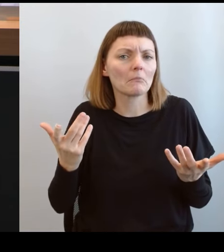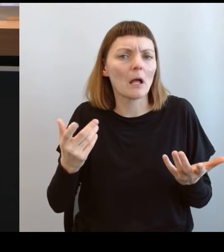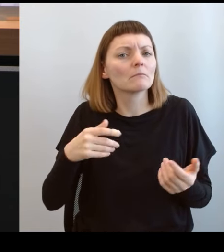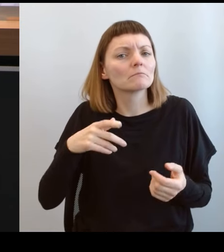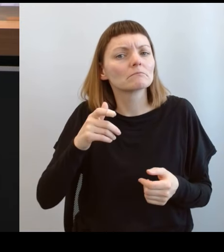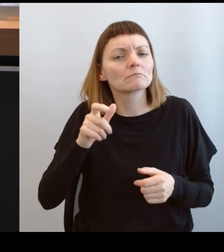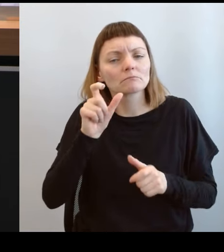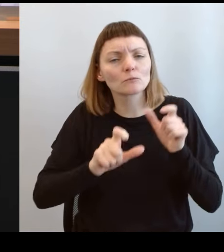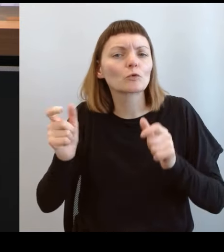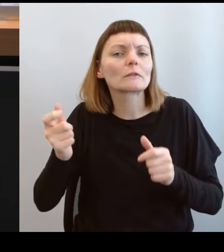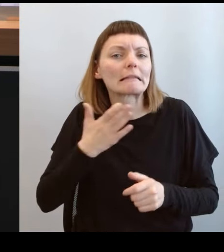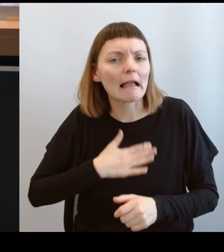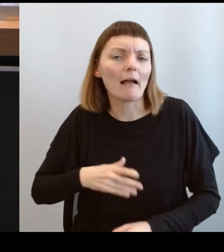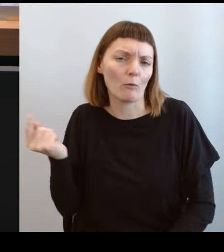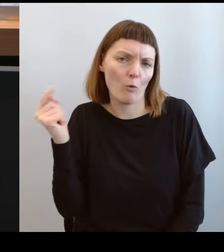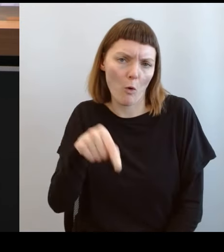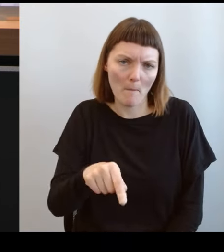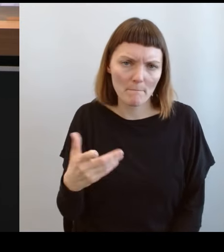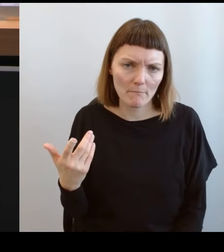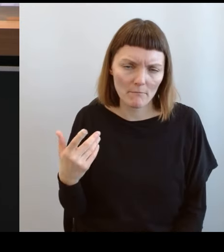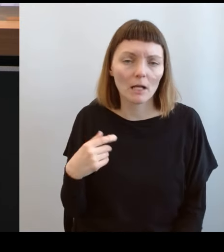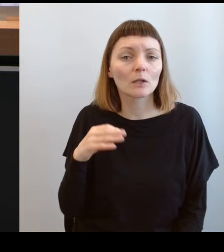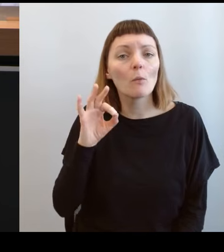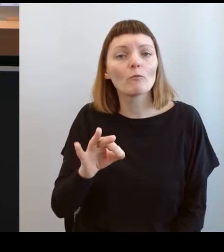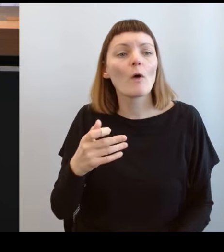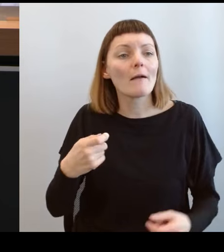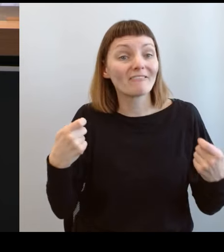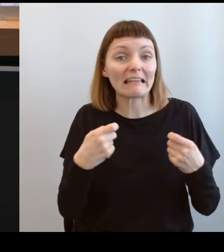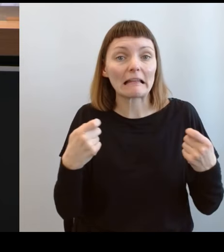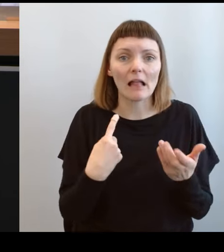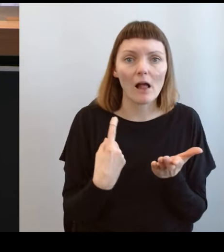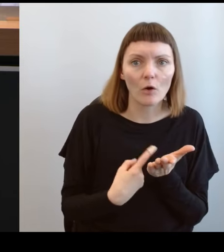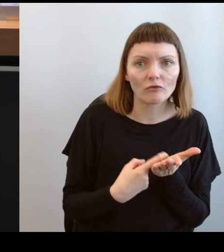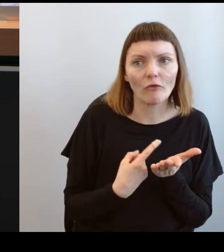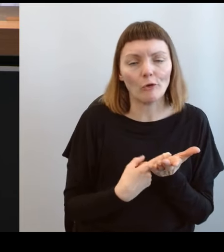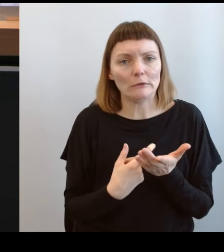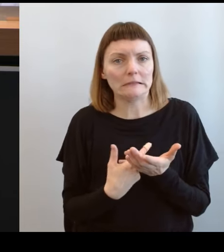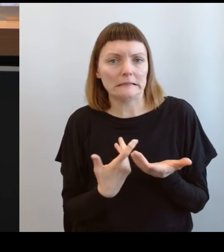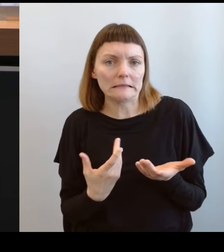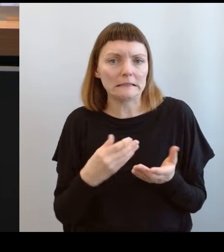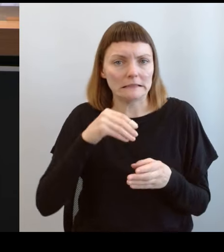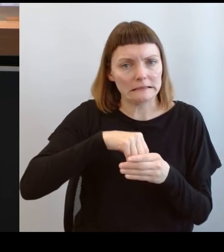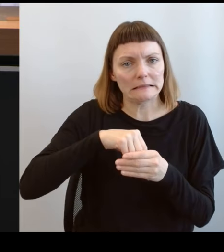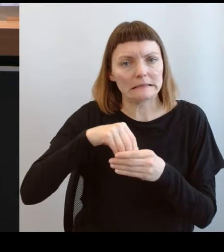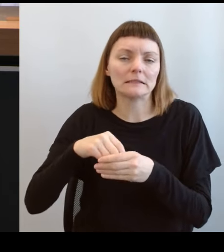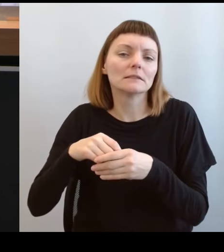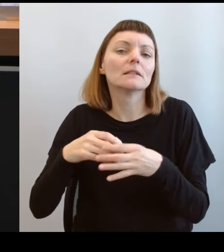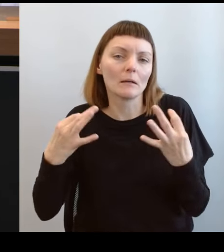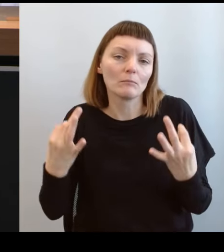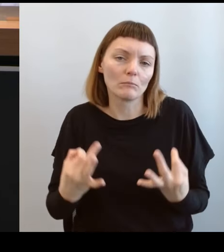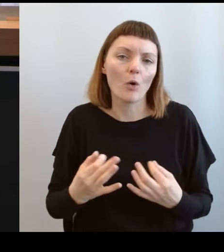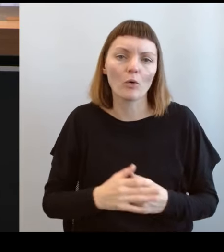Herausforderungen in den nächsten Jahren meistern kann, kein großer Beitrag, aber ein wichtiger Beitrag. Und für uns ist auch noch entscheidend,